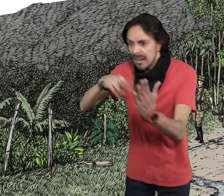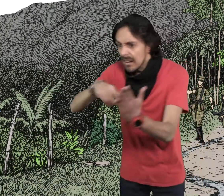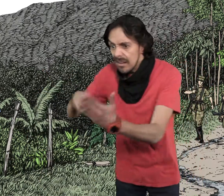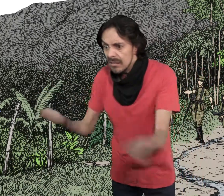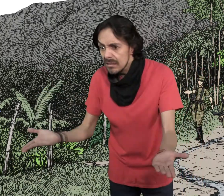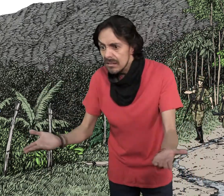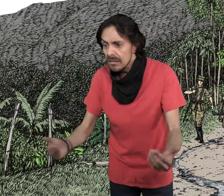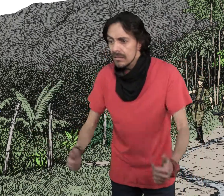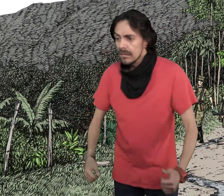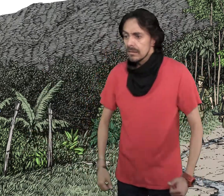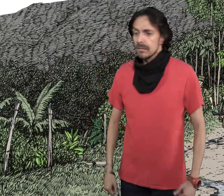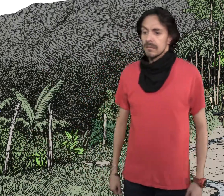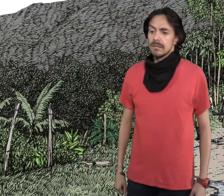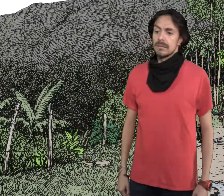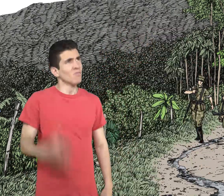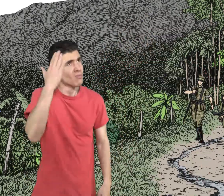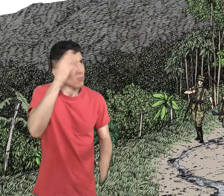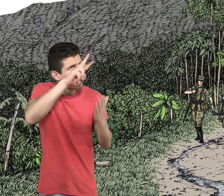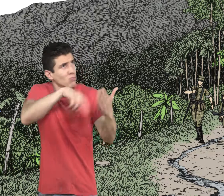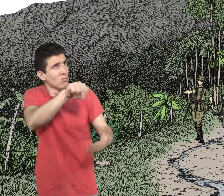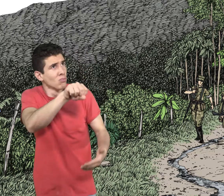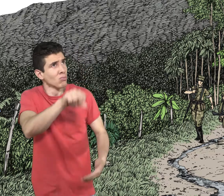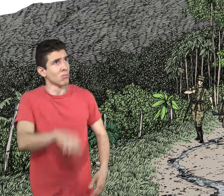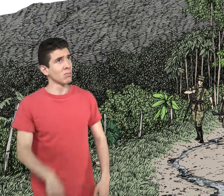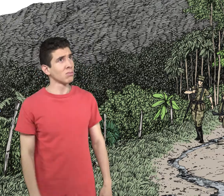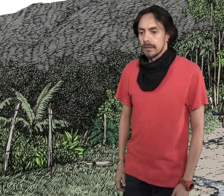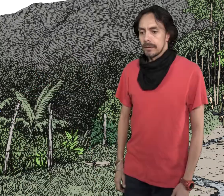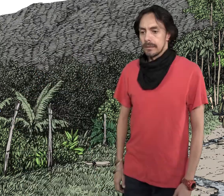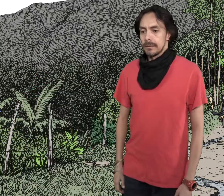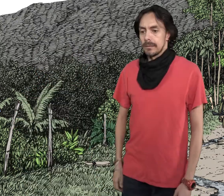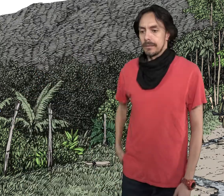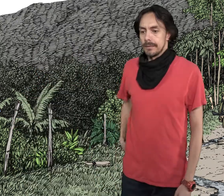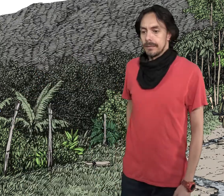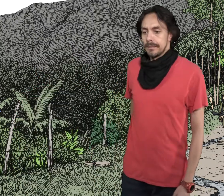Lea esto. Finalmente, ellos siguieron su camino.